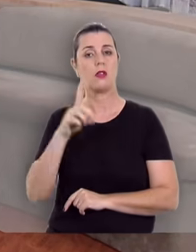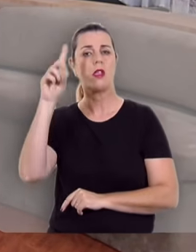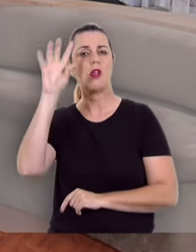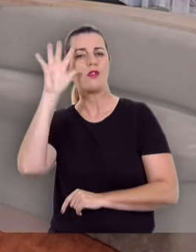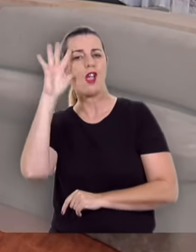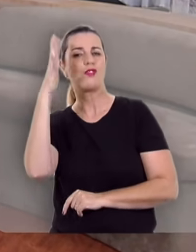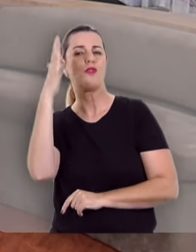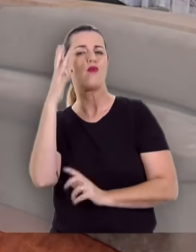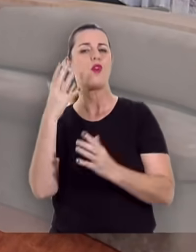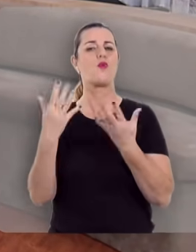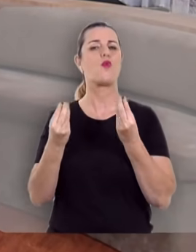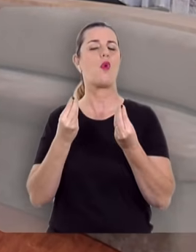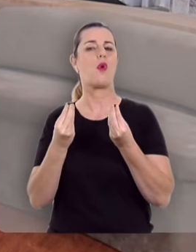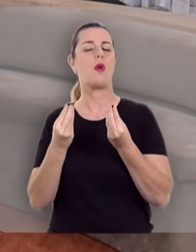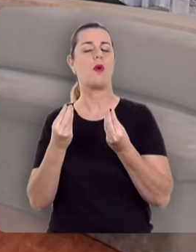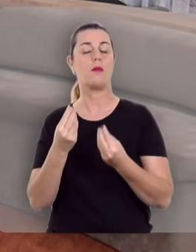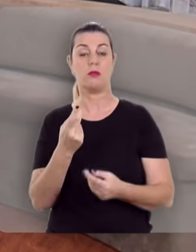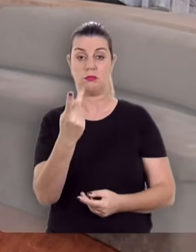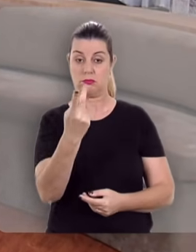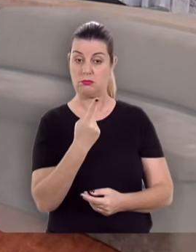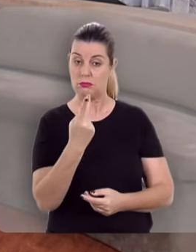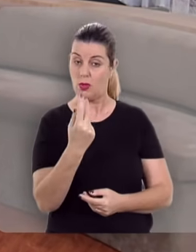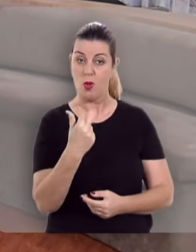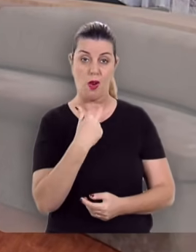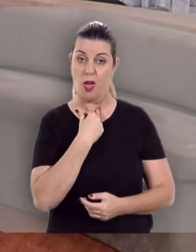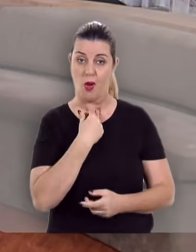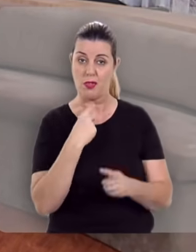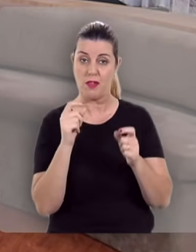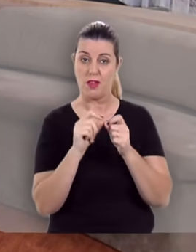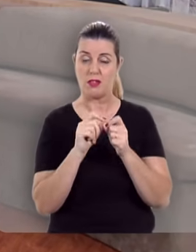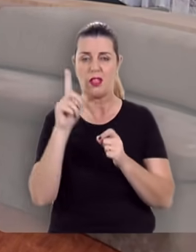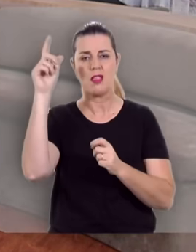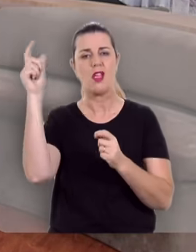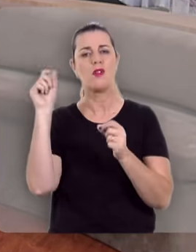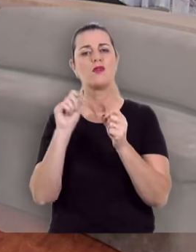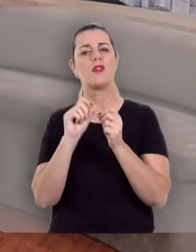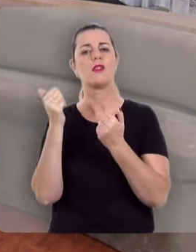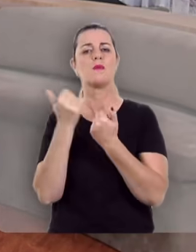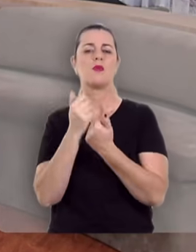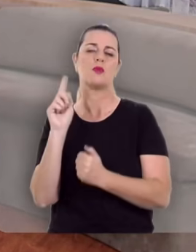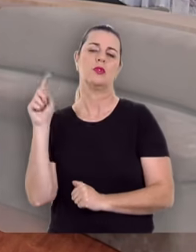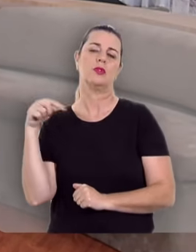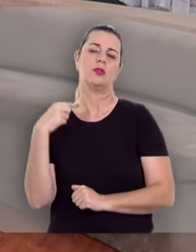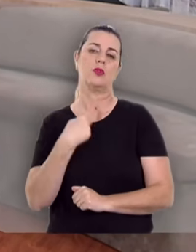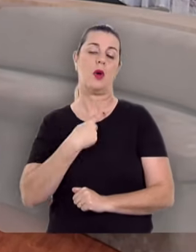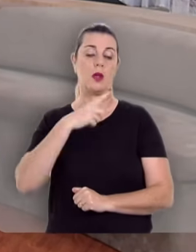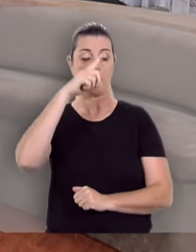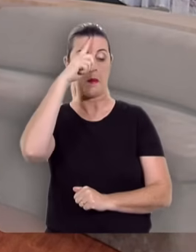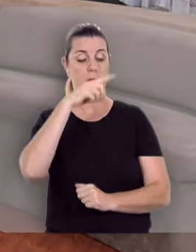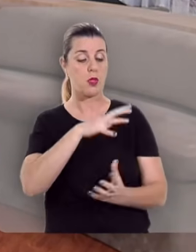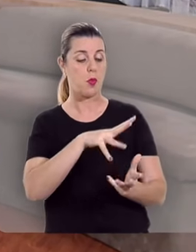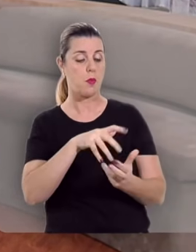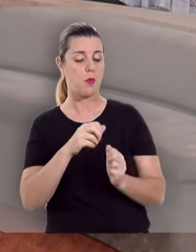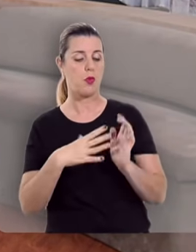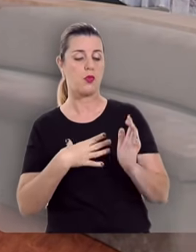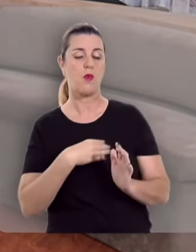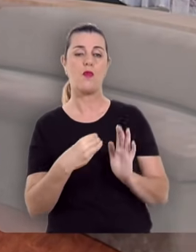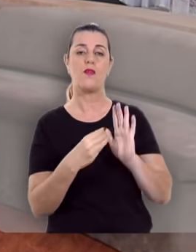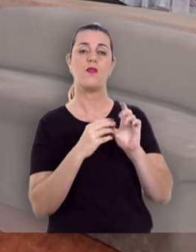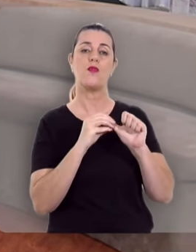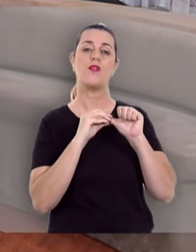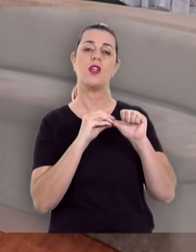isso o que você e eu não podemos fazer Deus fez por nós ele mandou o mundo o seu filho como nosso